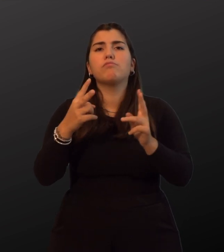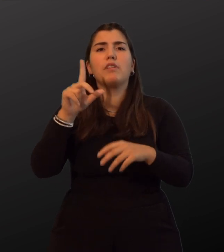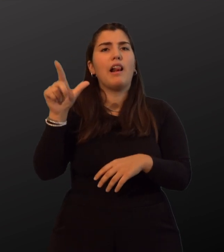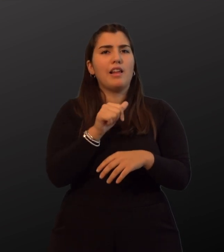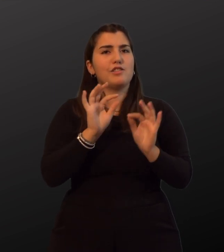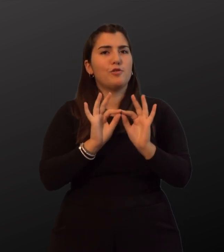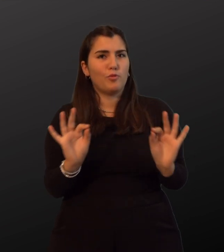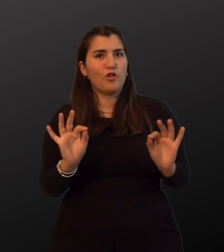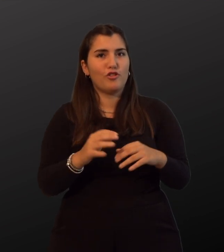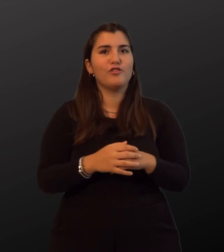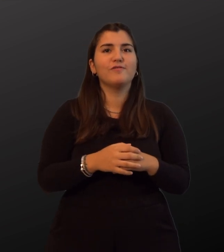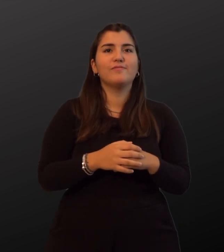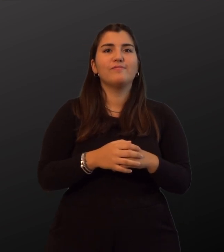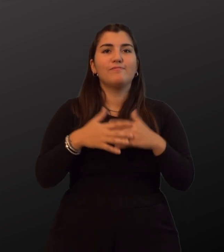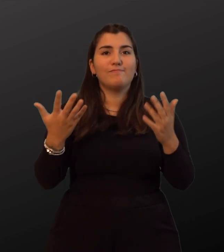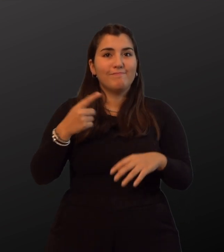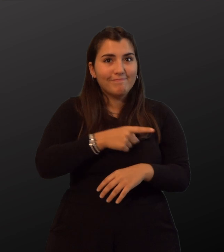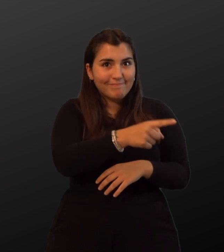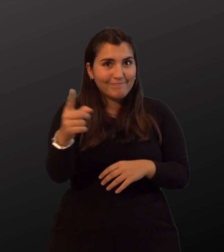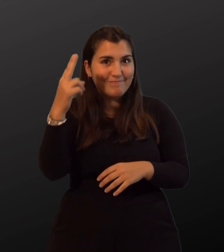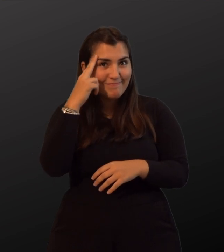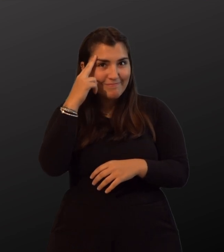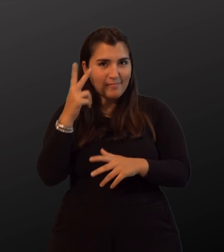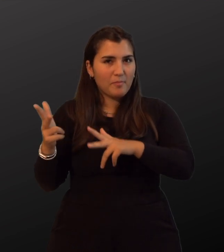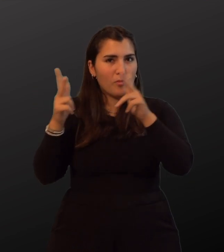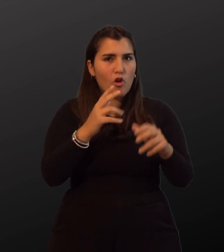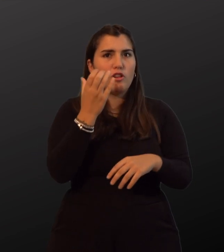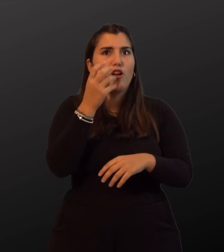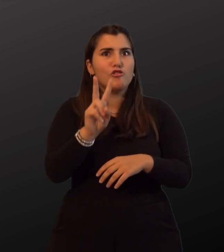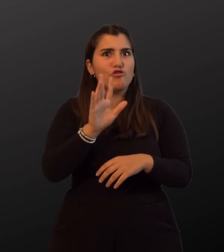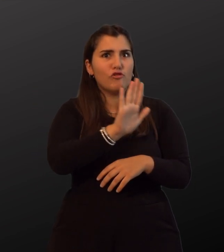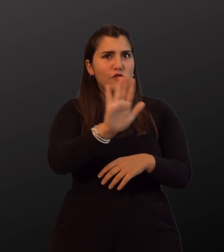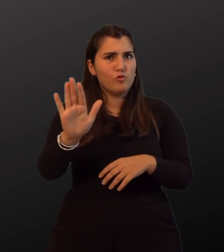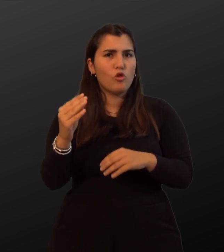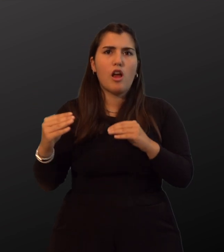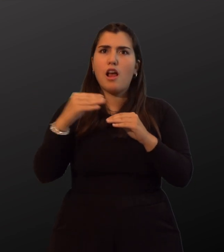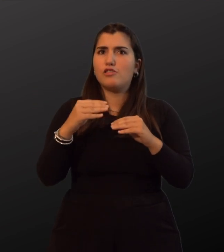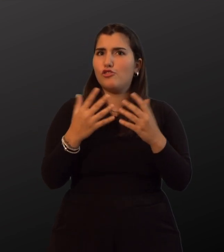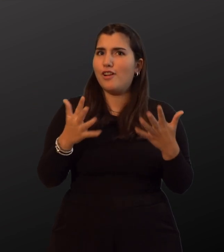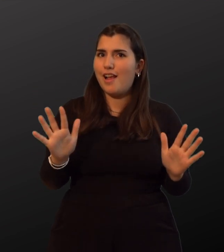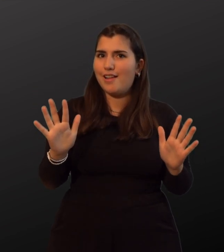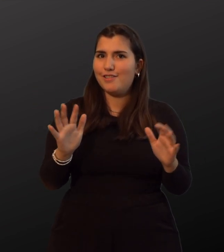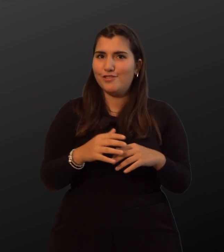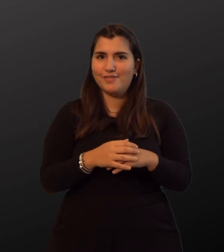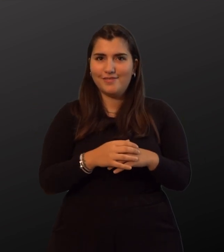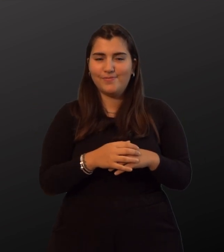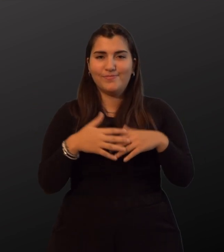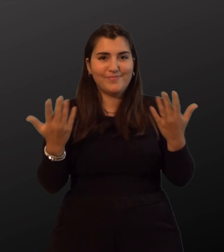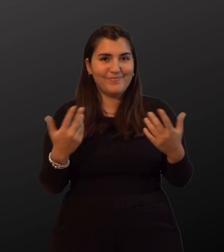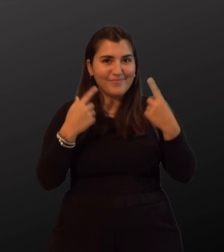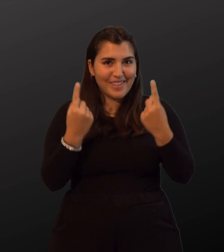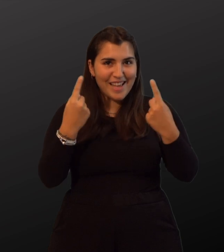degli incontri e dei workshop. Ricordatevi di portare dei curriculum aggiornati!